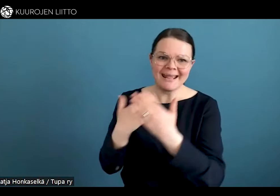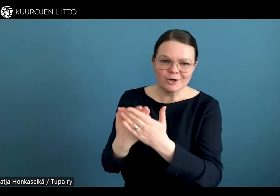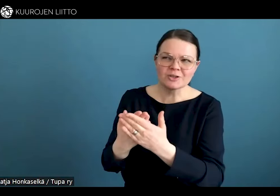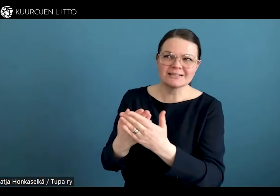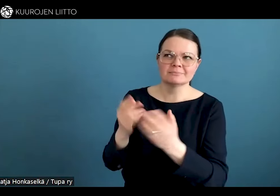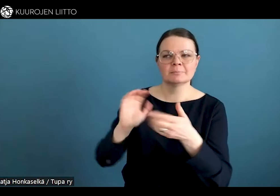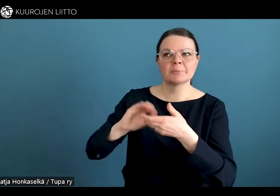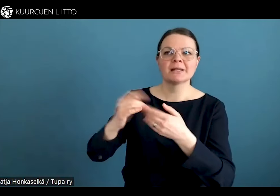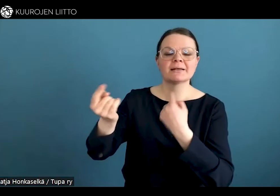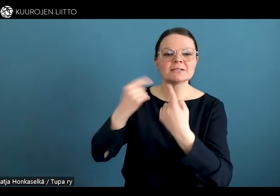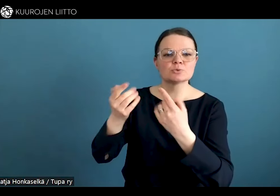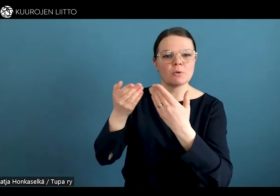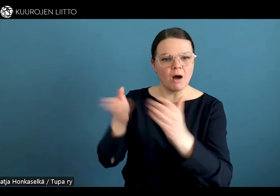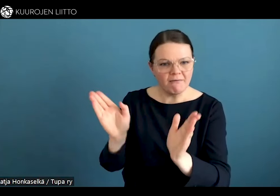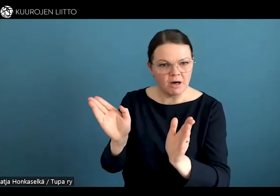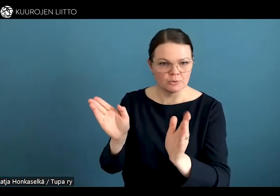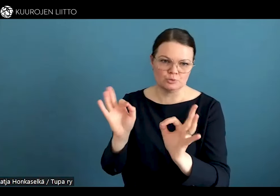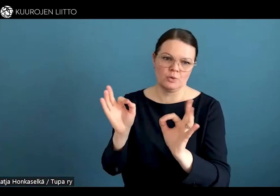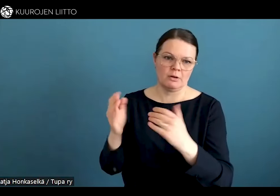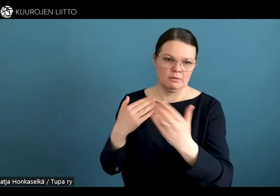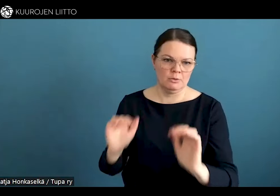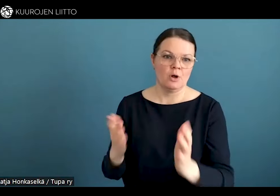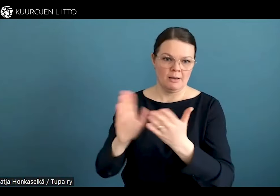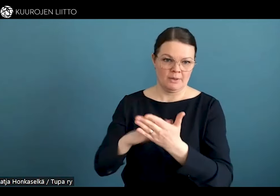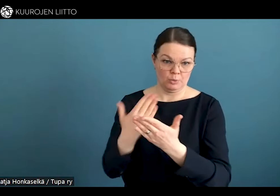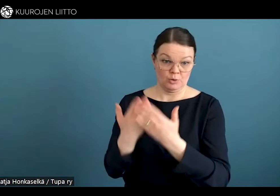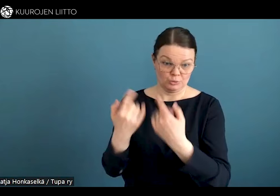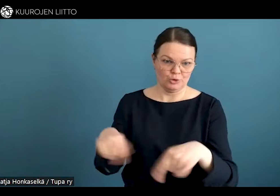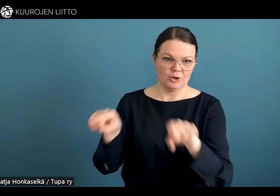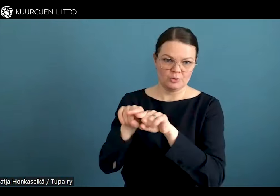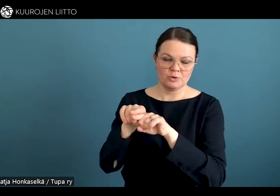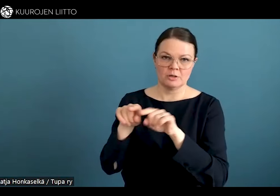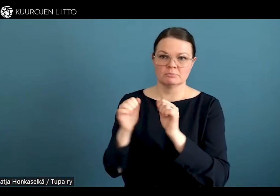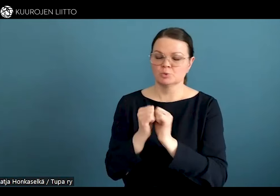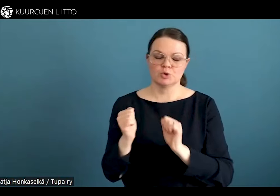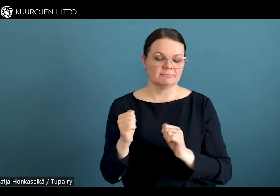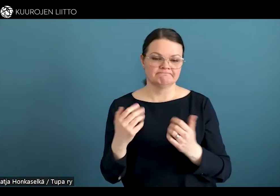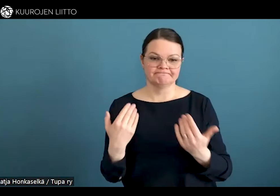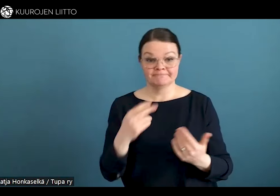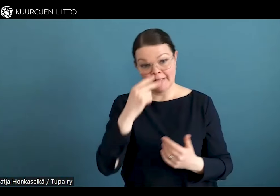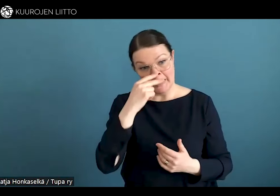Vaikka ehdotuksen tarkoituksena oli avata keskustelua siitä, - kuinka työelämä- tulkkausta toteutetaan, -